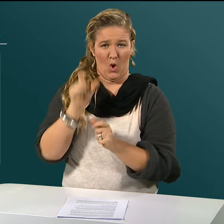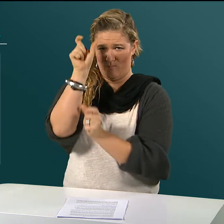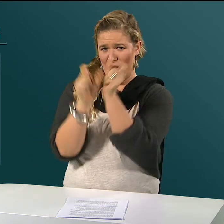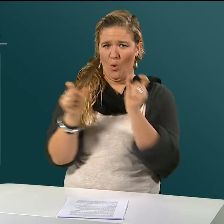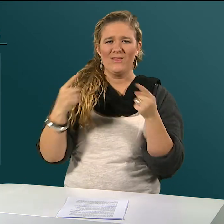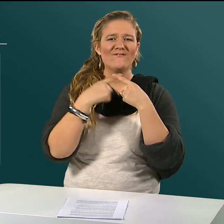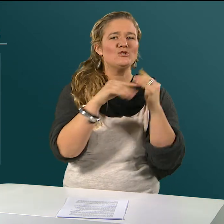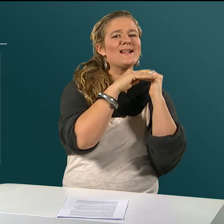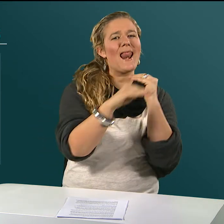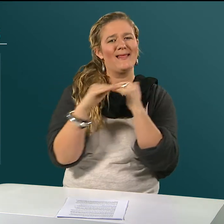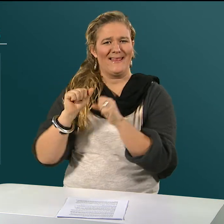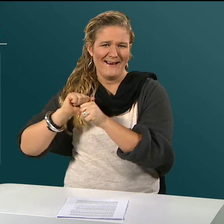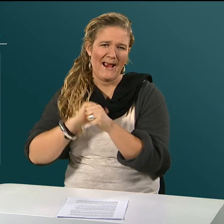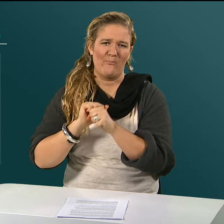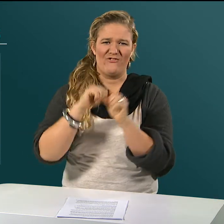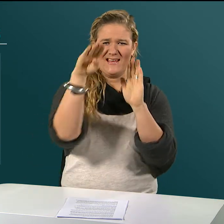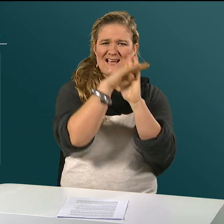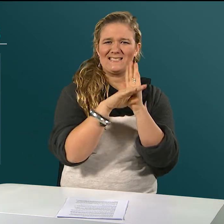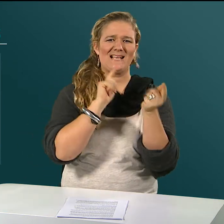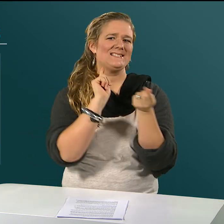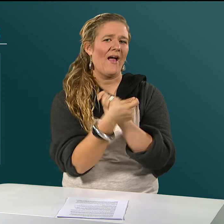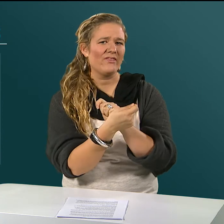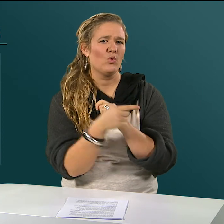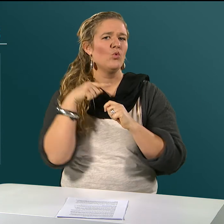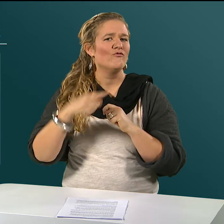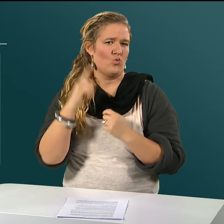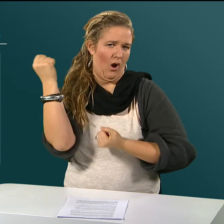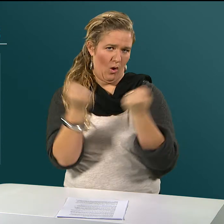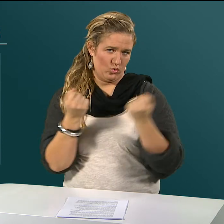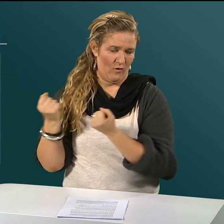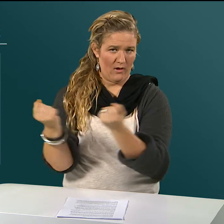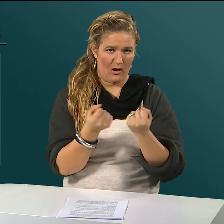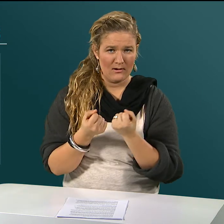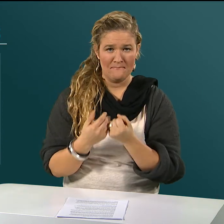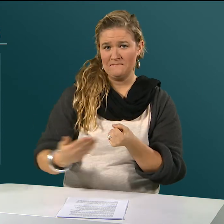In vielen Ländern kämpfen die Gehörlosen für eine Gesetztesänderung, damit sie Autofahren dürfen.